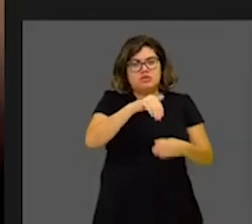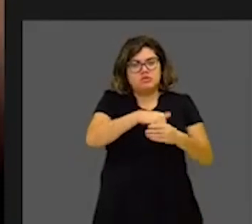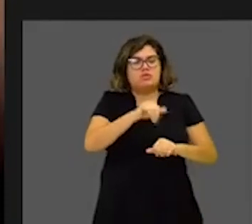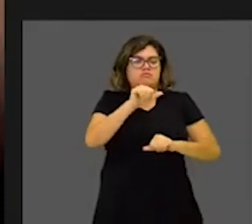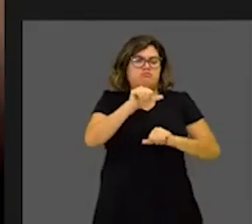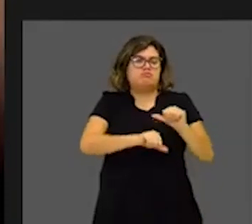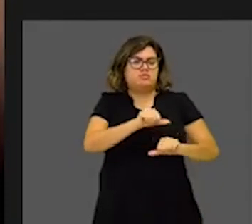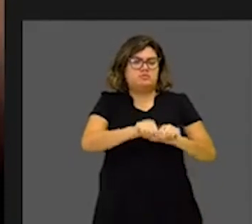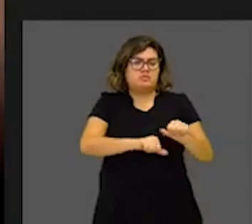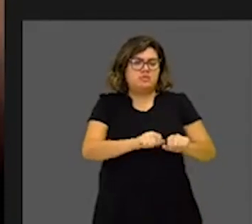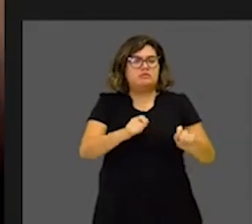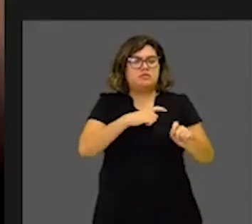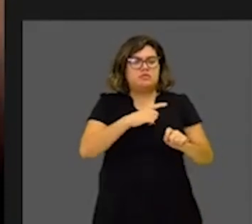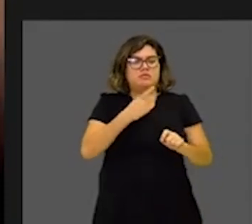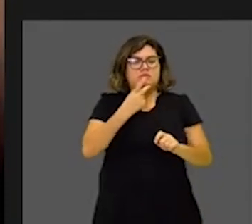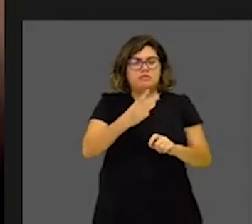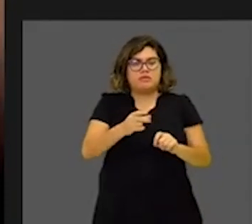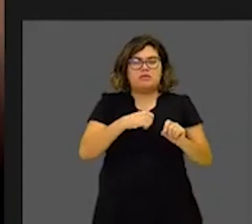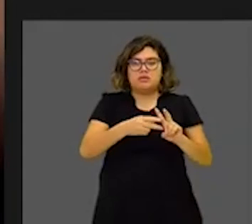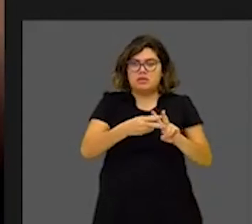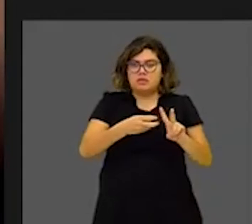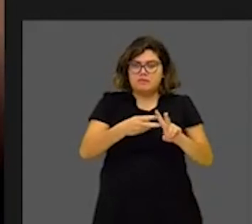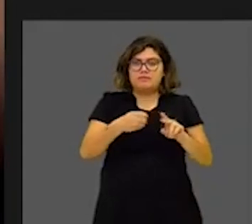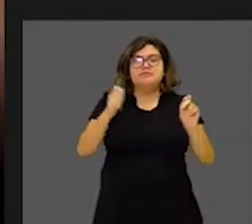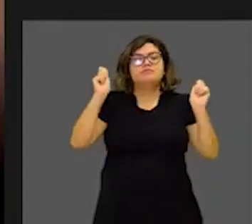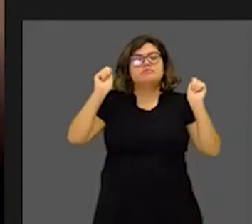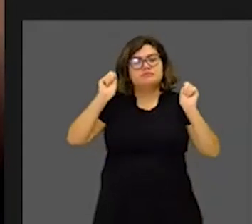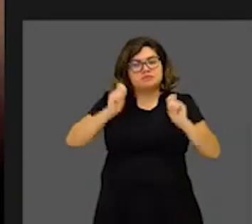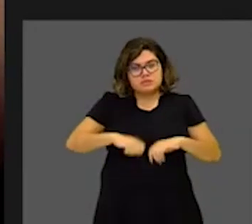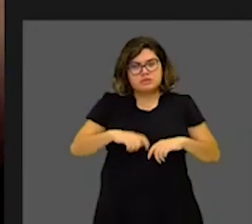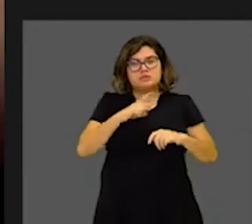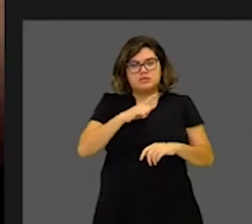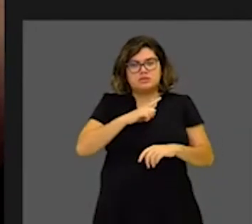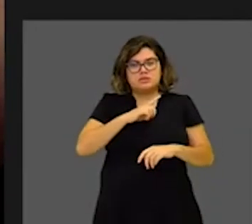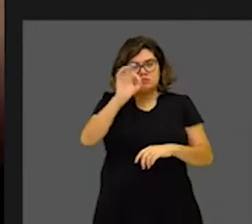eu também sinto aqui que os indígenas precisam sendo uma sala temática específica para poder